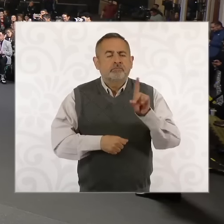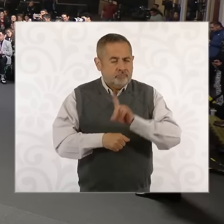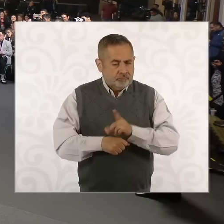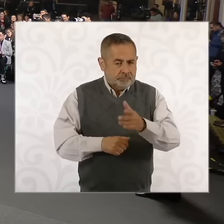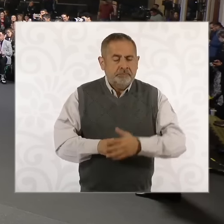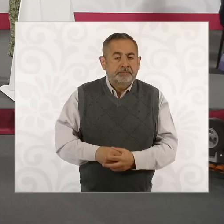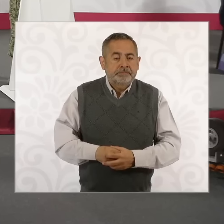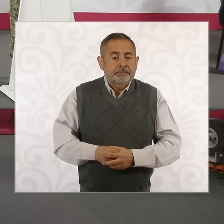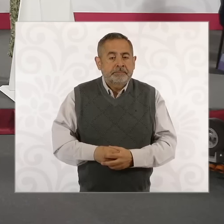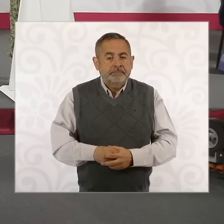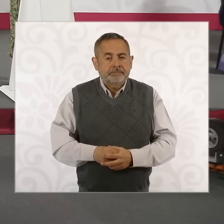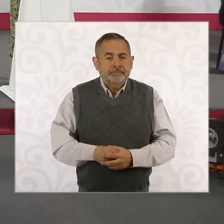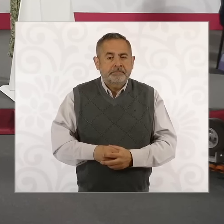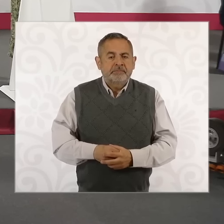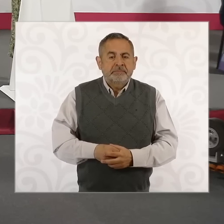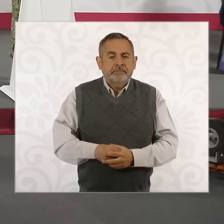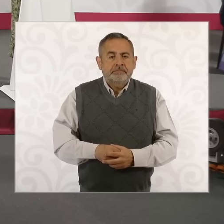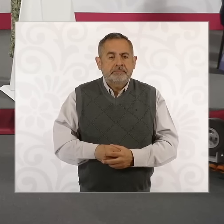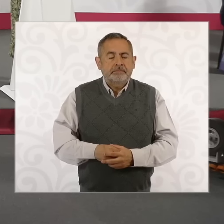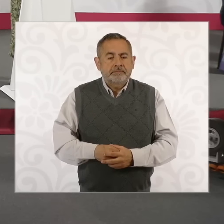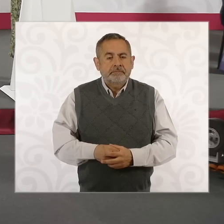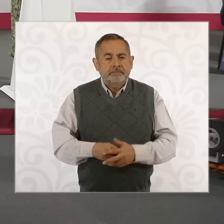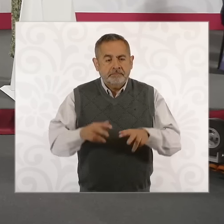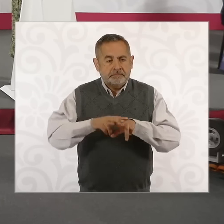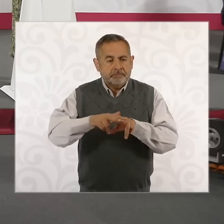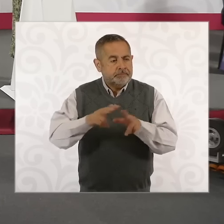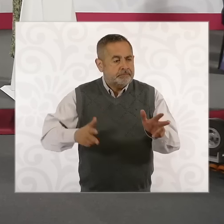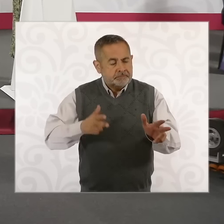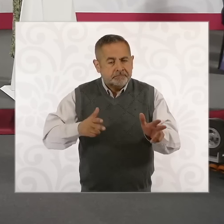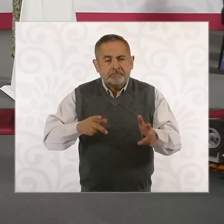En el marco de la construcción de líneas férrias que ha emprendido el gobierno de la República al